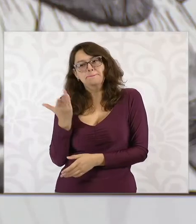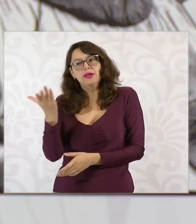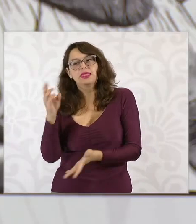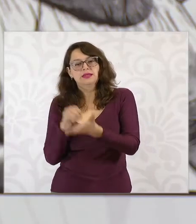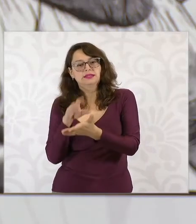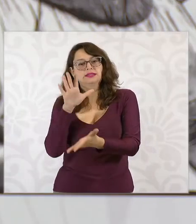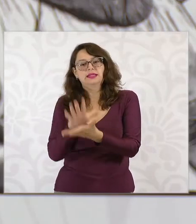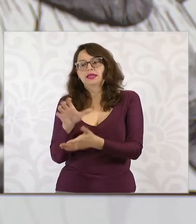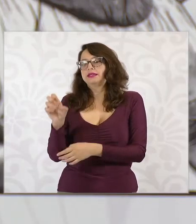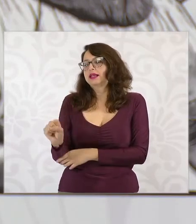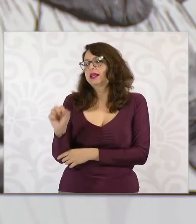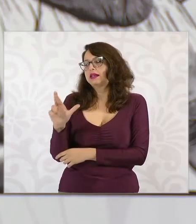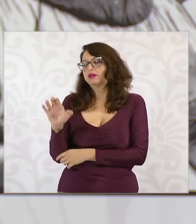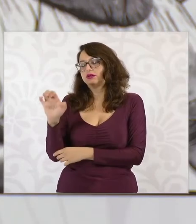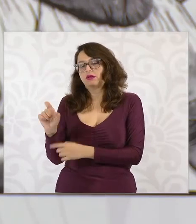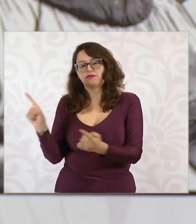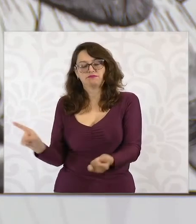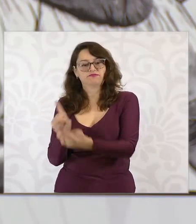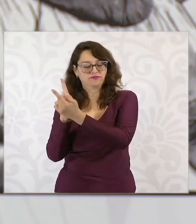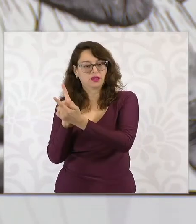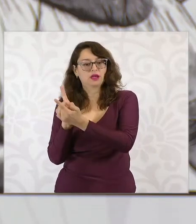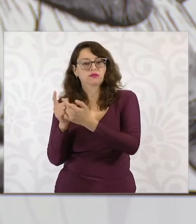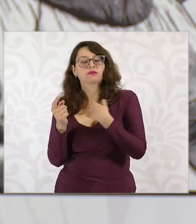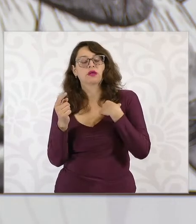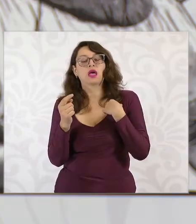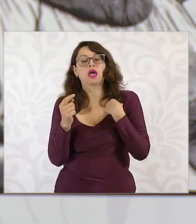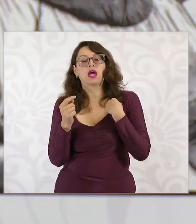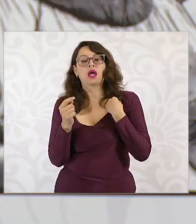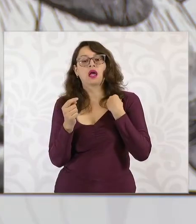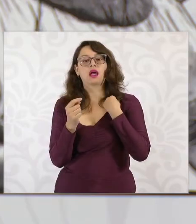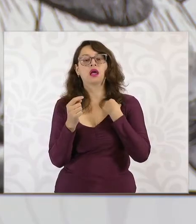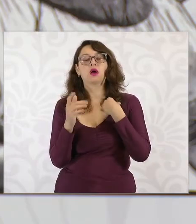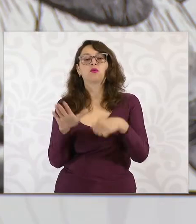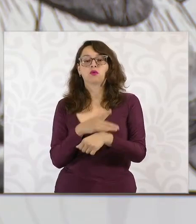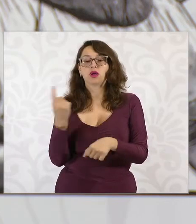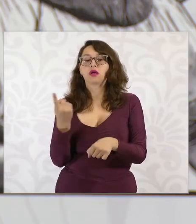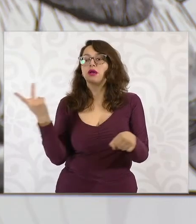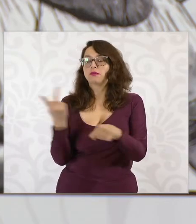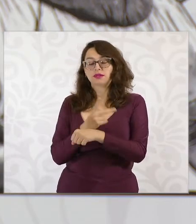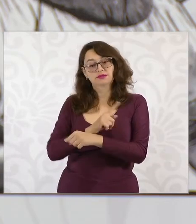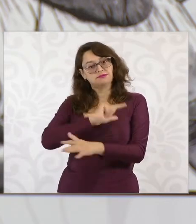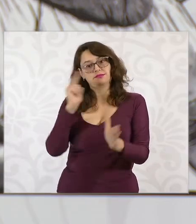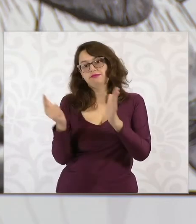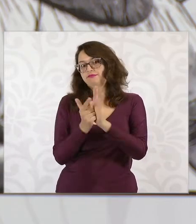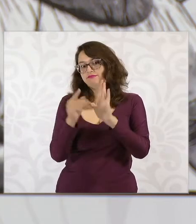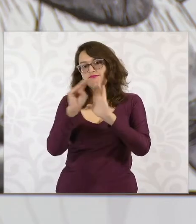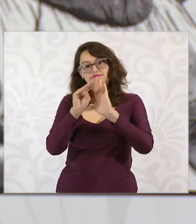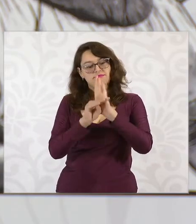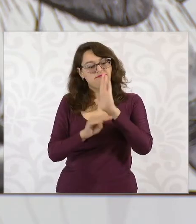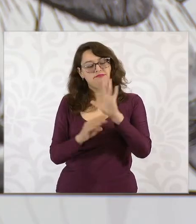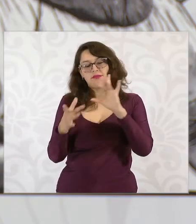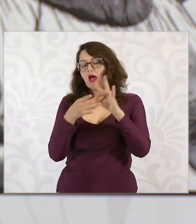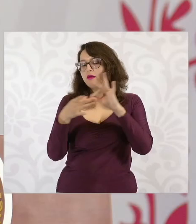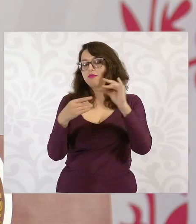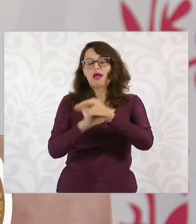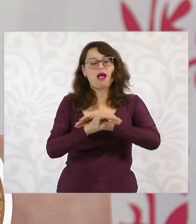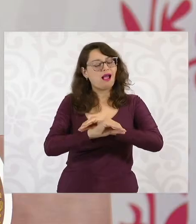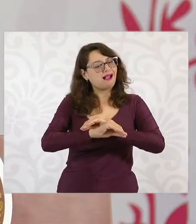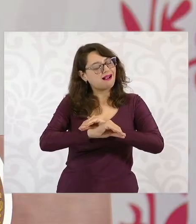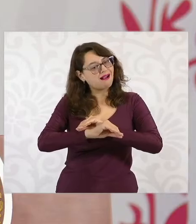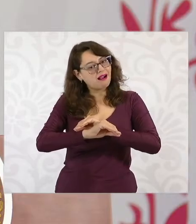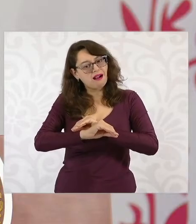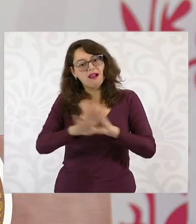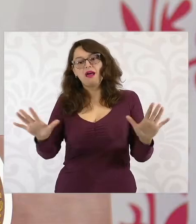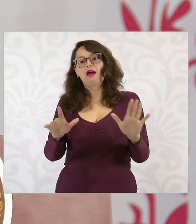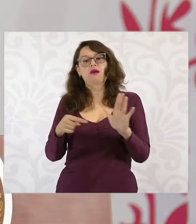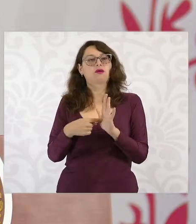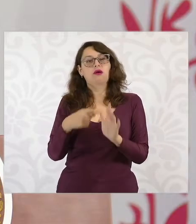de Relaciones Exteriores, porque hay un marco muy bien establecido de las eh los estadounidenses